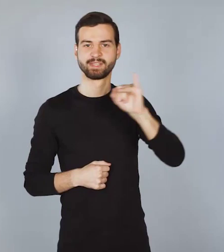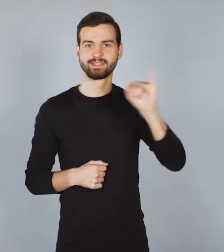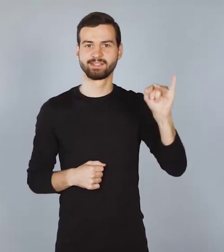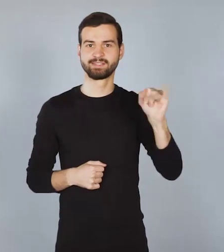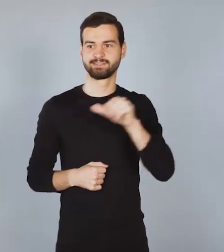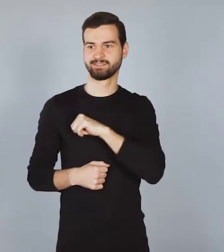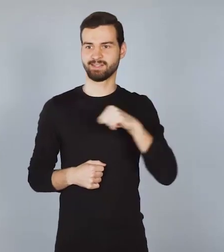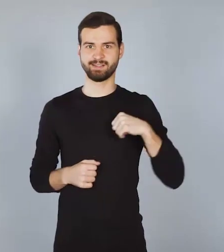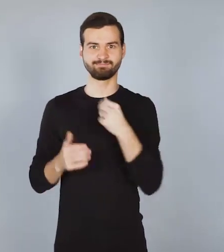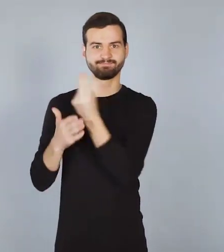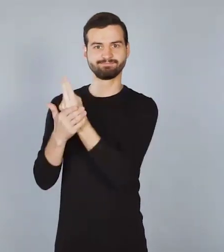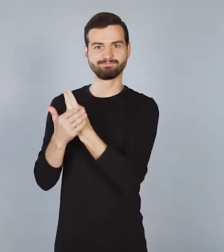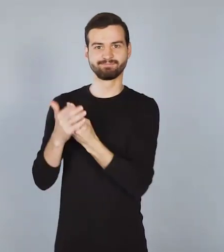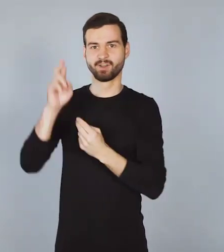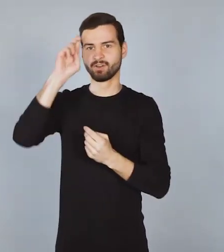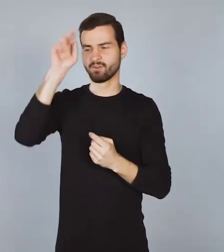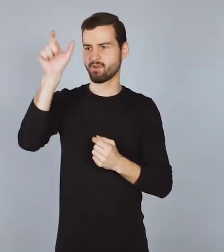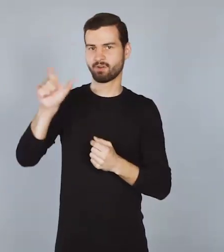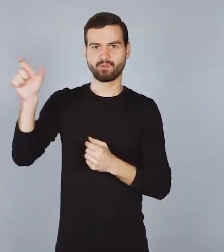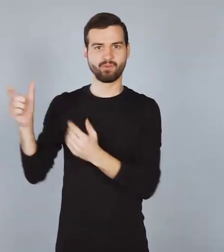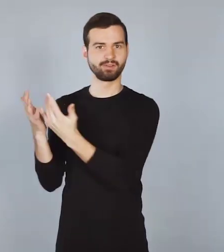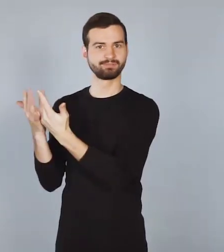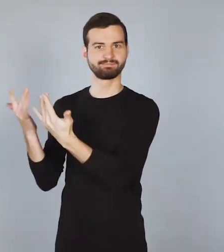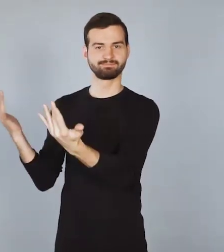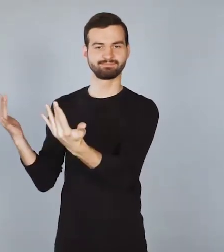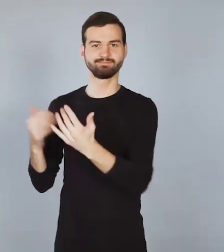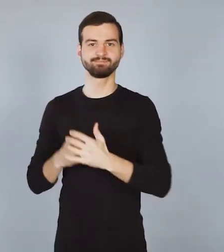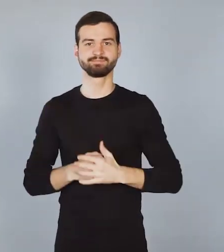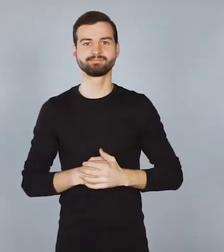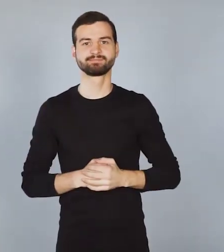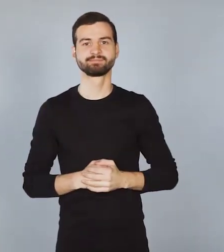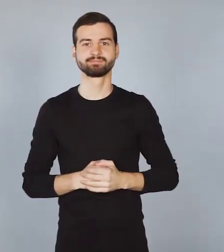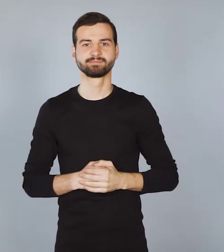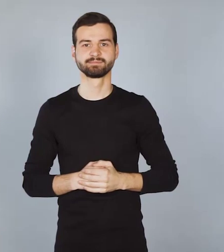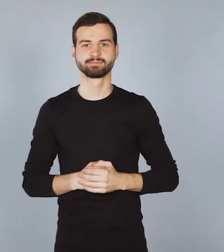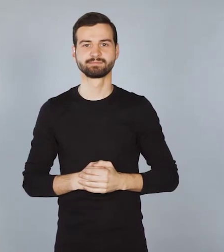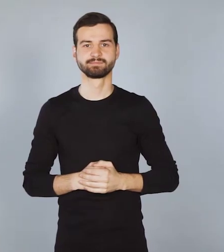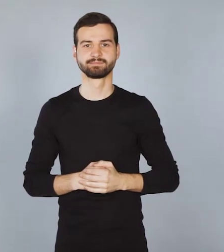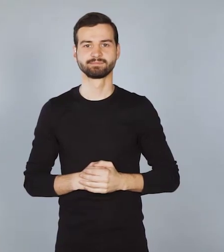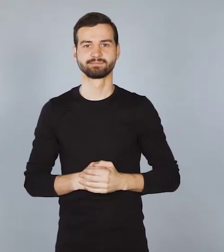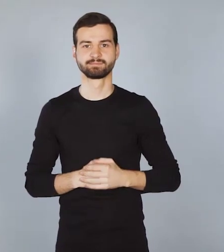и живописец королей».